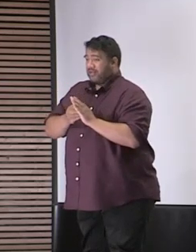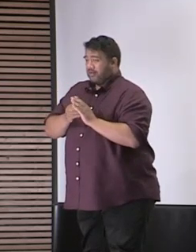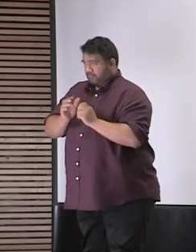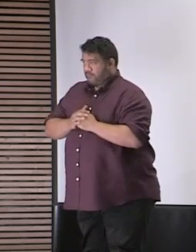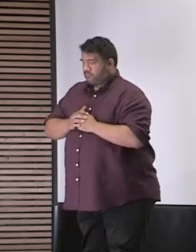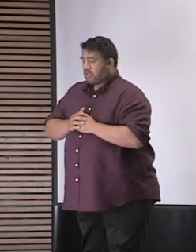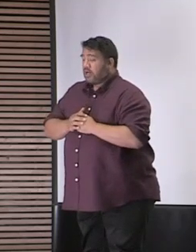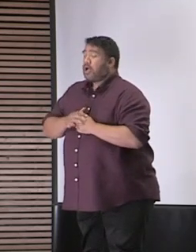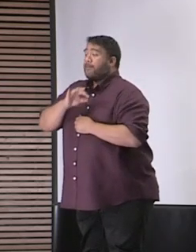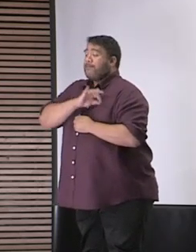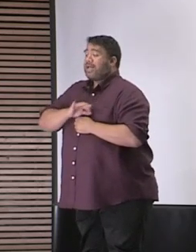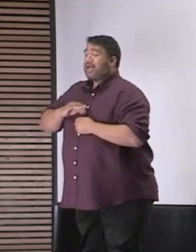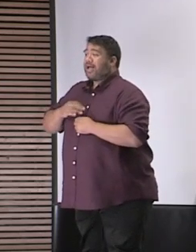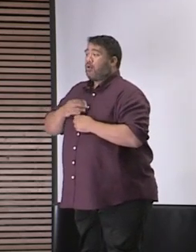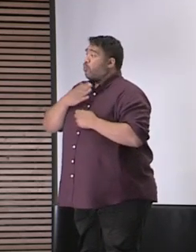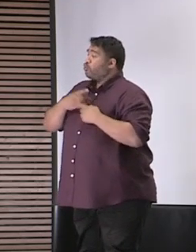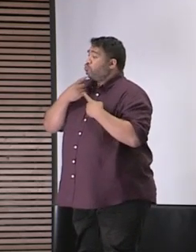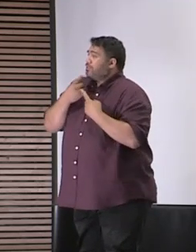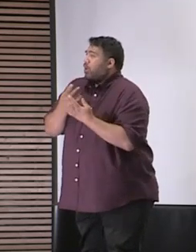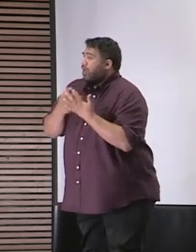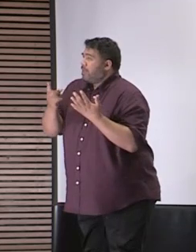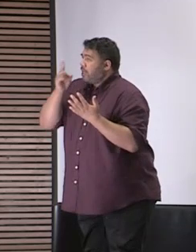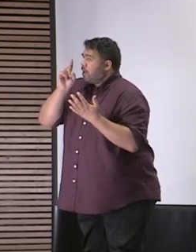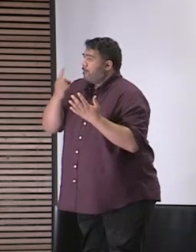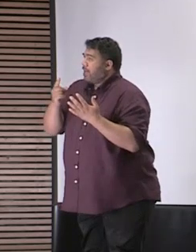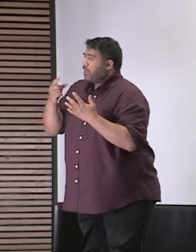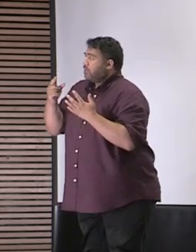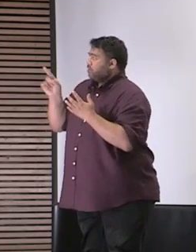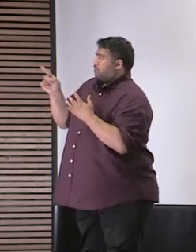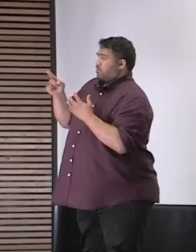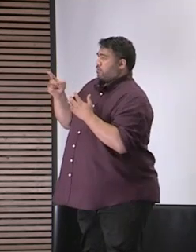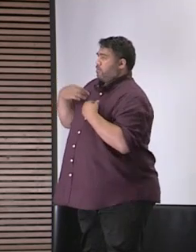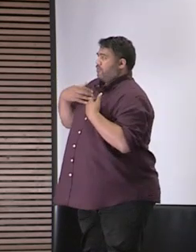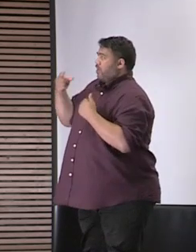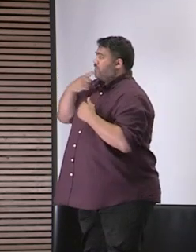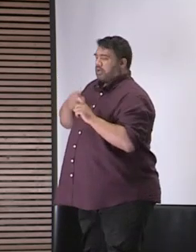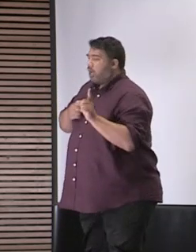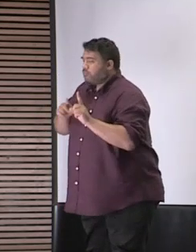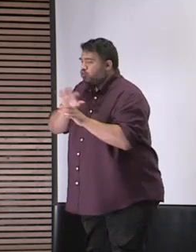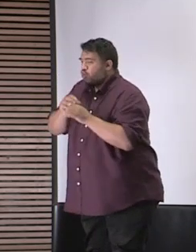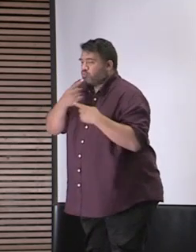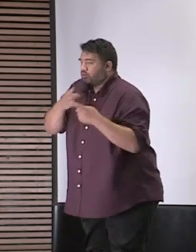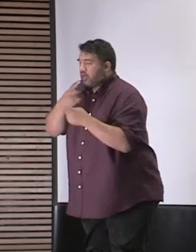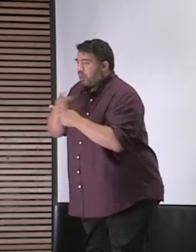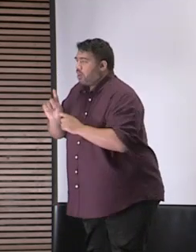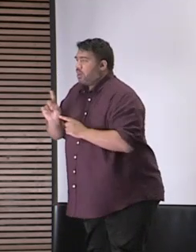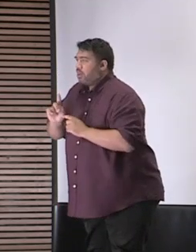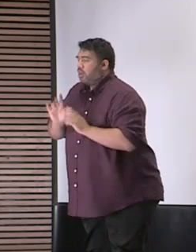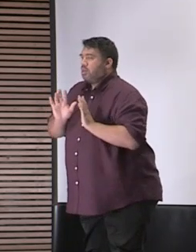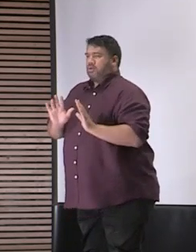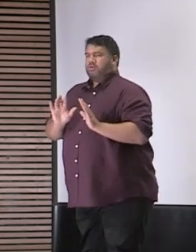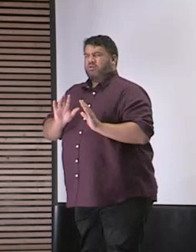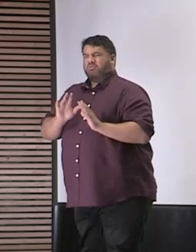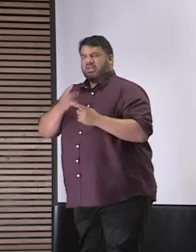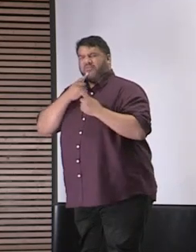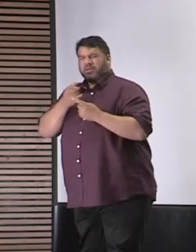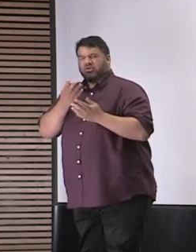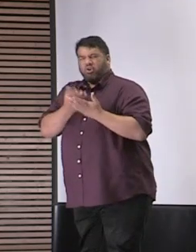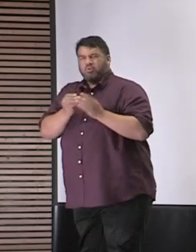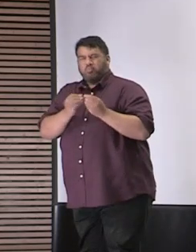estrictas. Lo siento, dije que